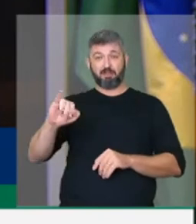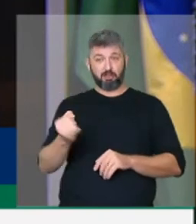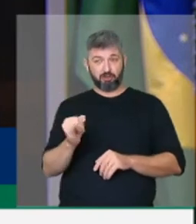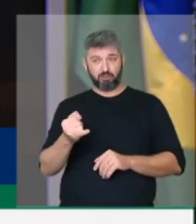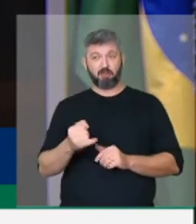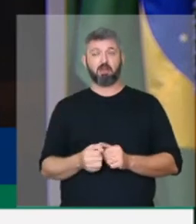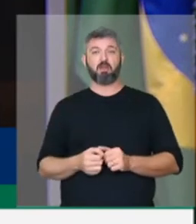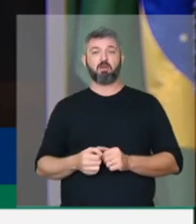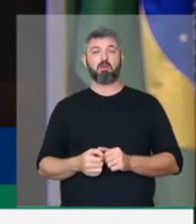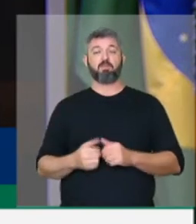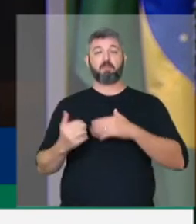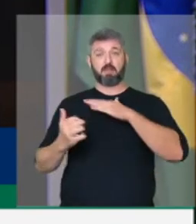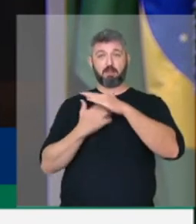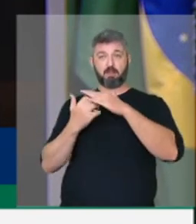10 DE JANEIRO QUE O CONSÓRCIO